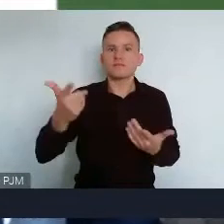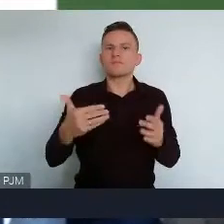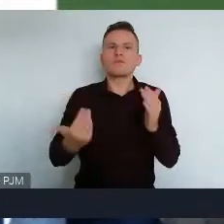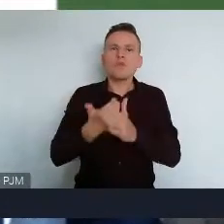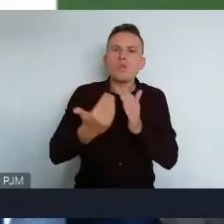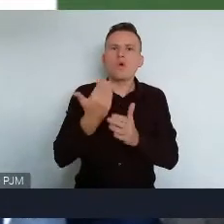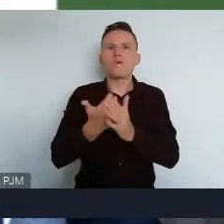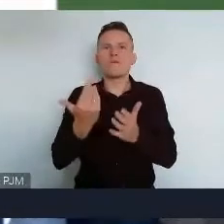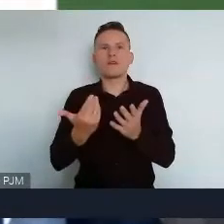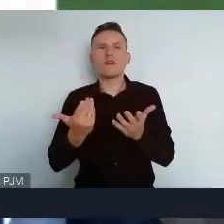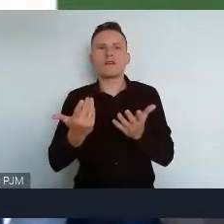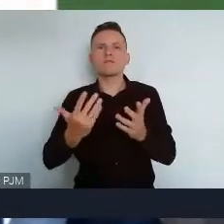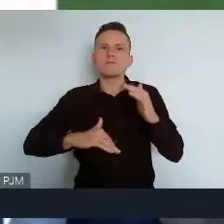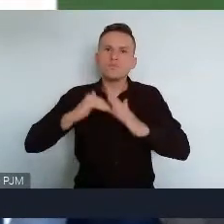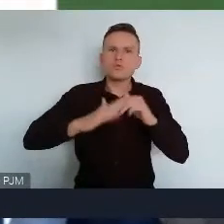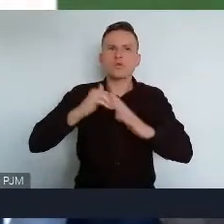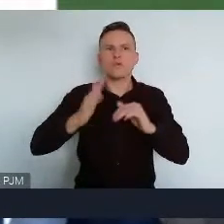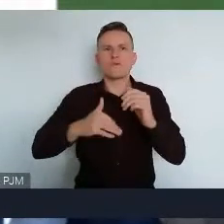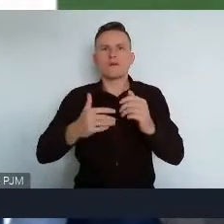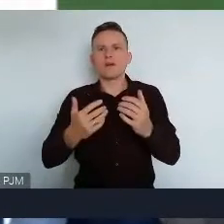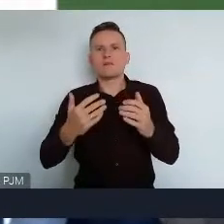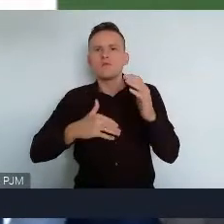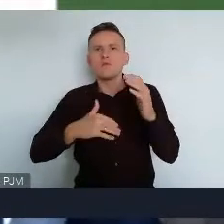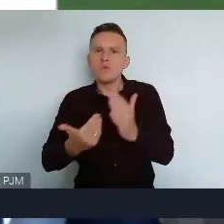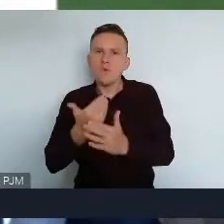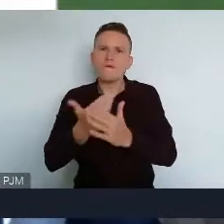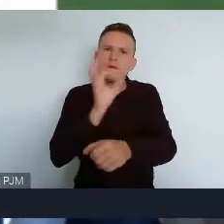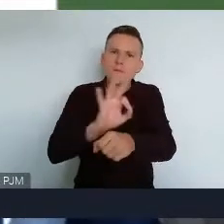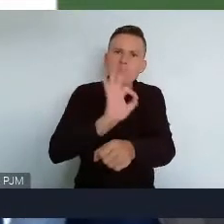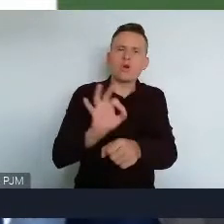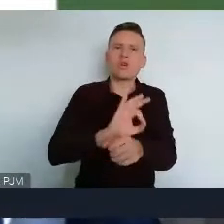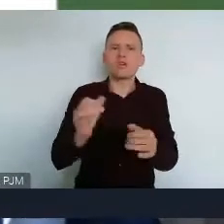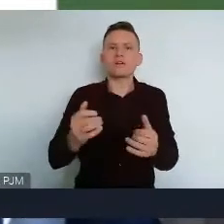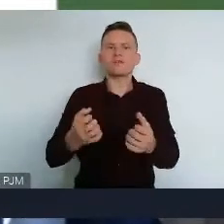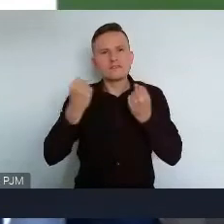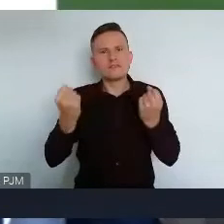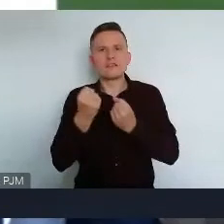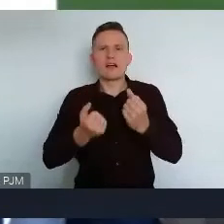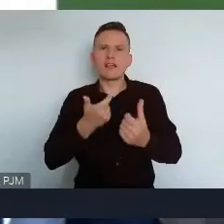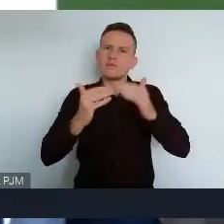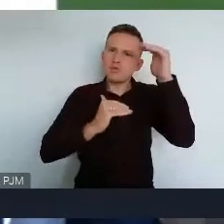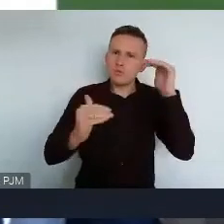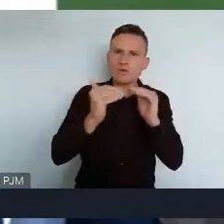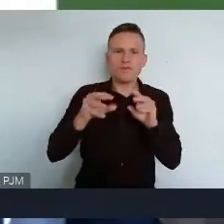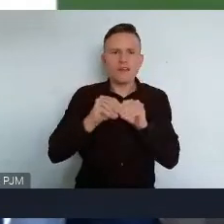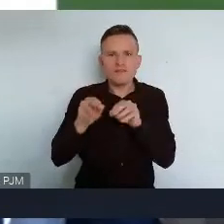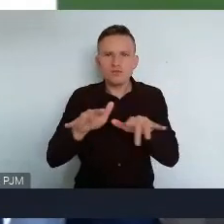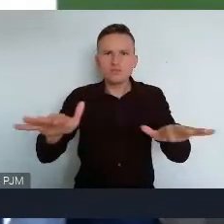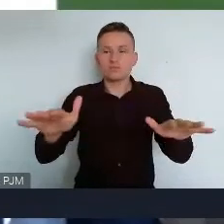staramy się dostosować taką infrastrukturę, żeby te drogi rowerowe również powstawały.